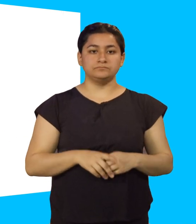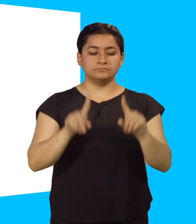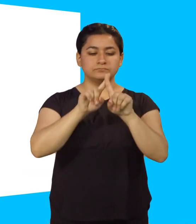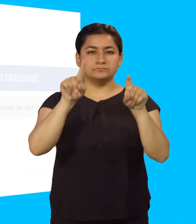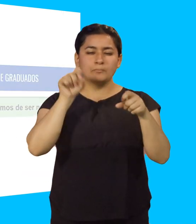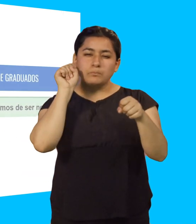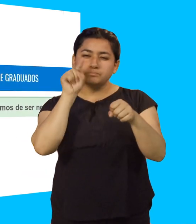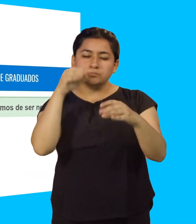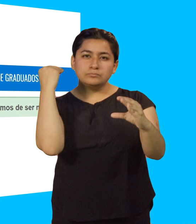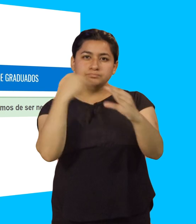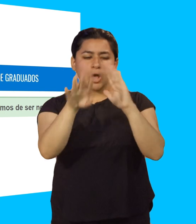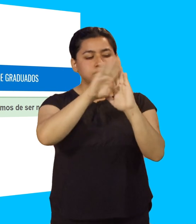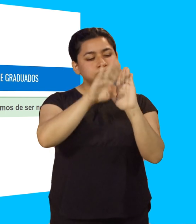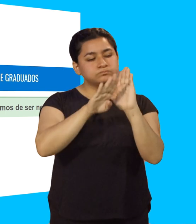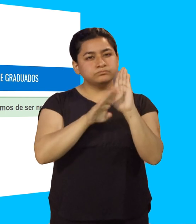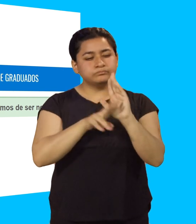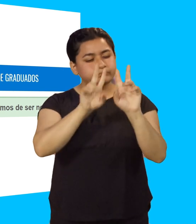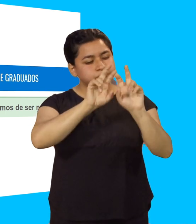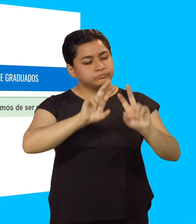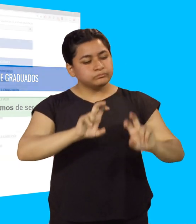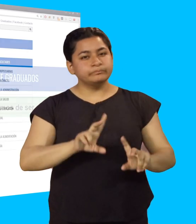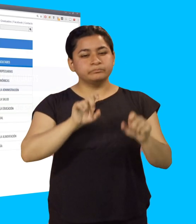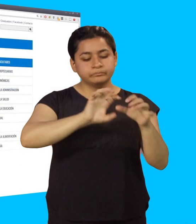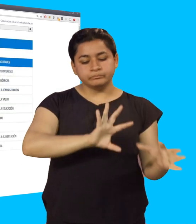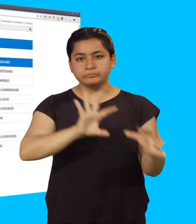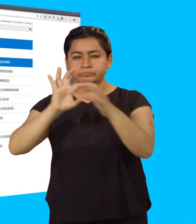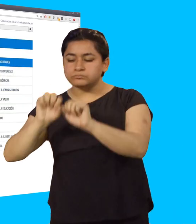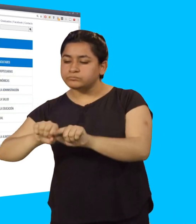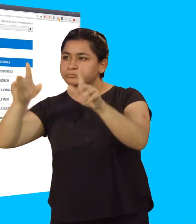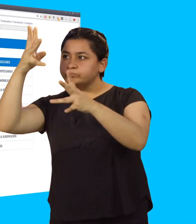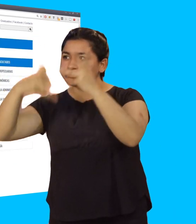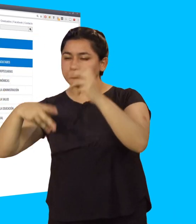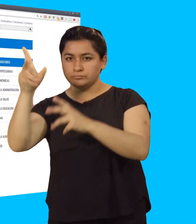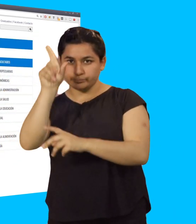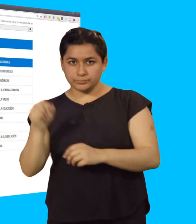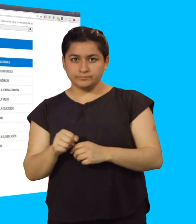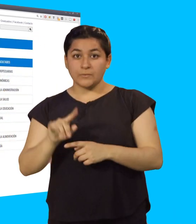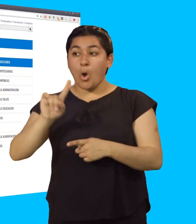Al hacer click en Enviar, tu formulario será revisado y se agregará al listado de nuestro mapa,